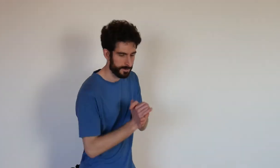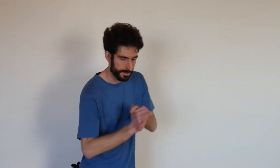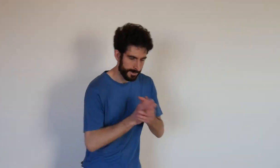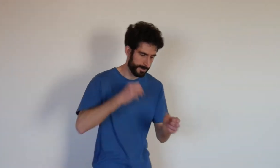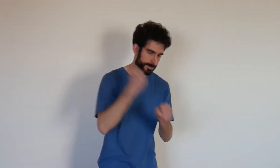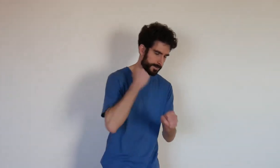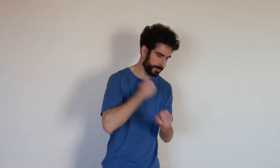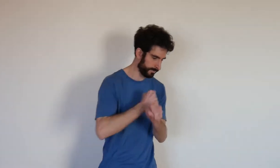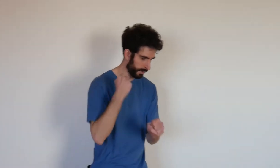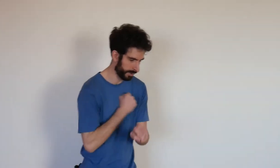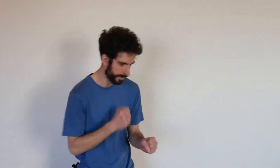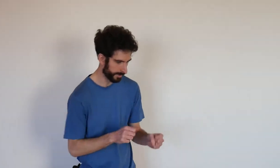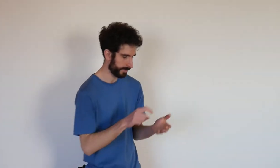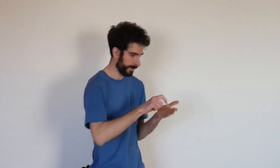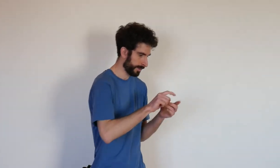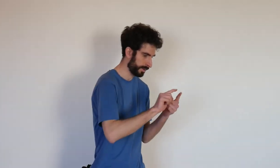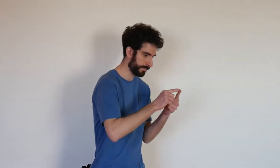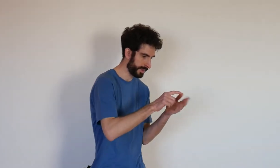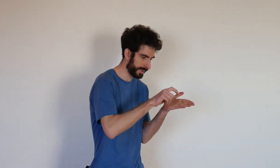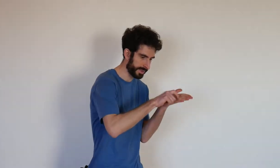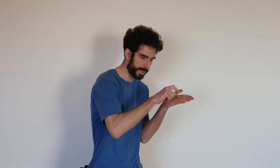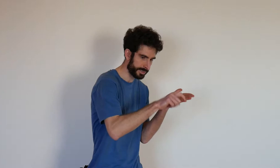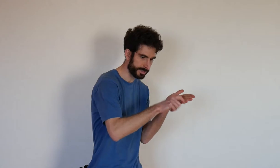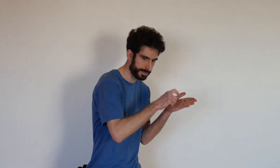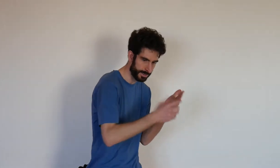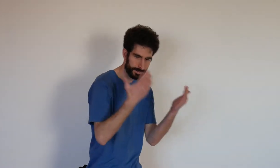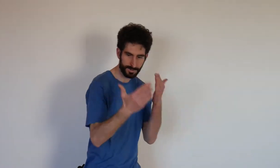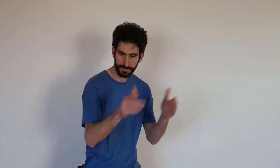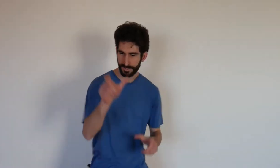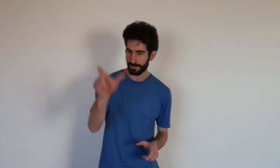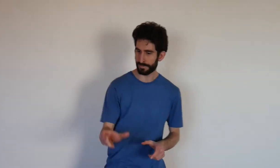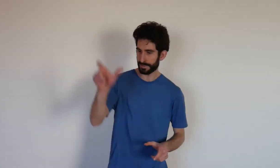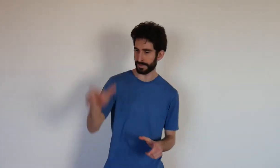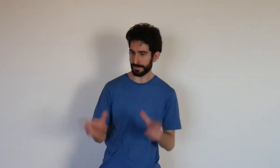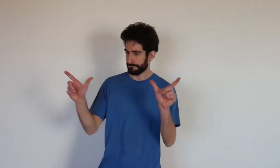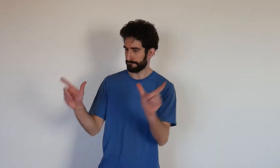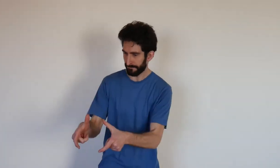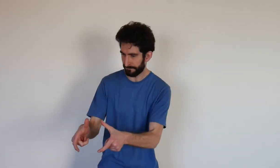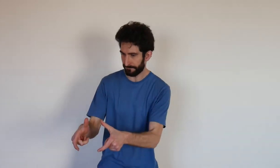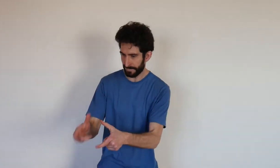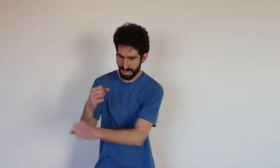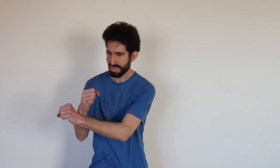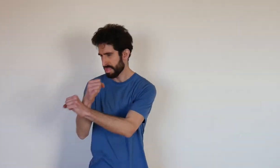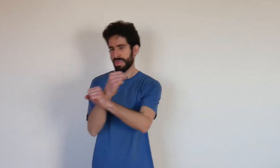Allez, au boulot ! Je vais comparer les traces avec les personnes suspectes.